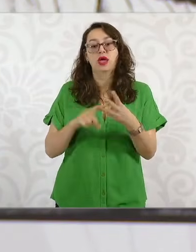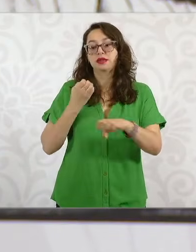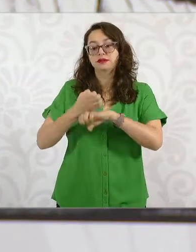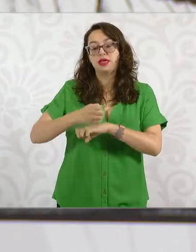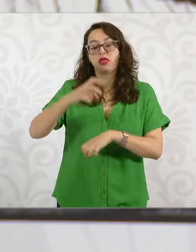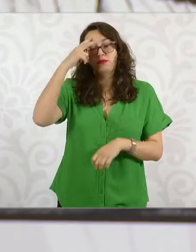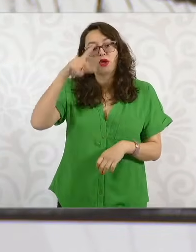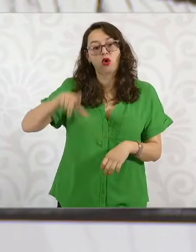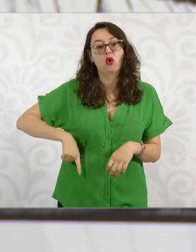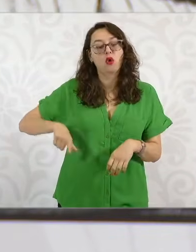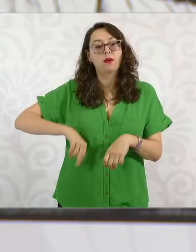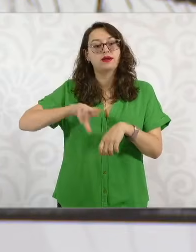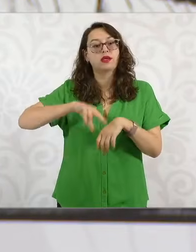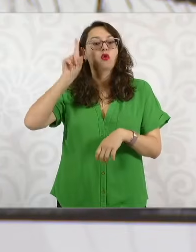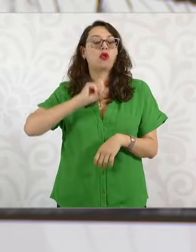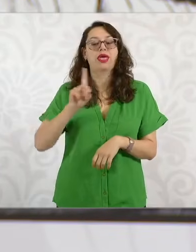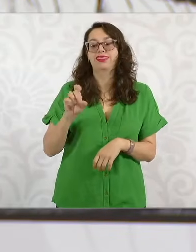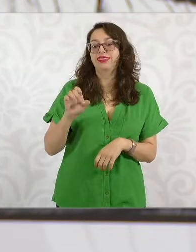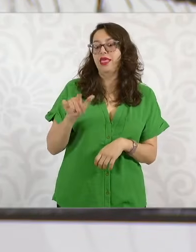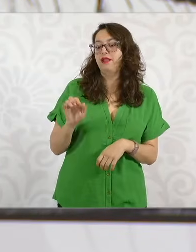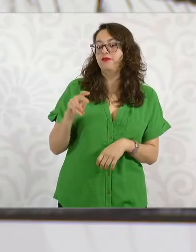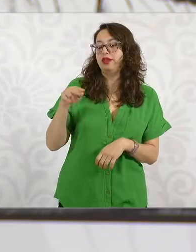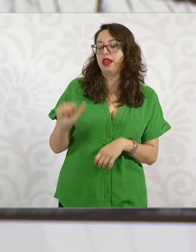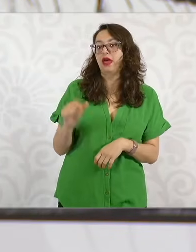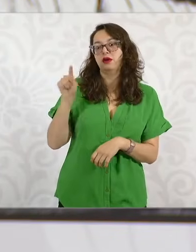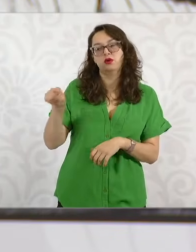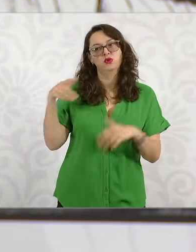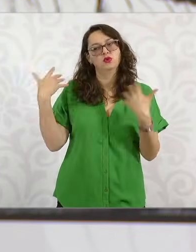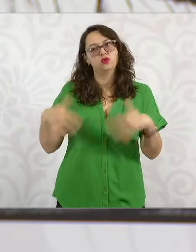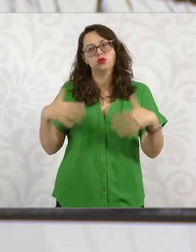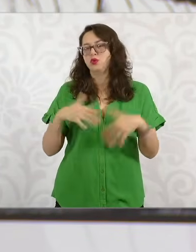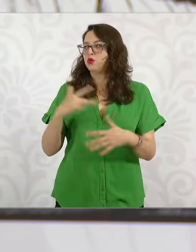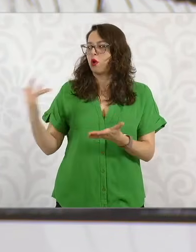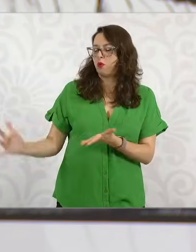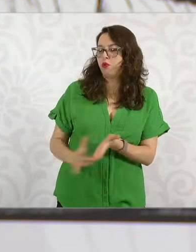la maestra Delfina Gómez, a quienes agradezco el acompañamiento para ser realidad de estos